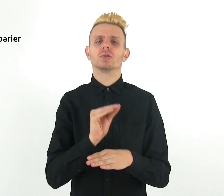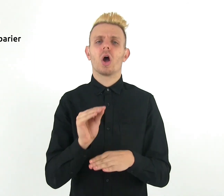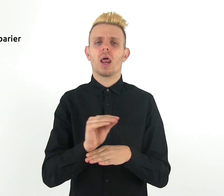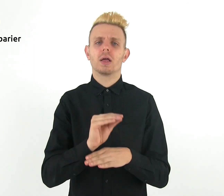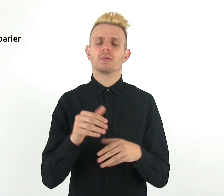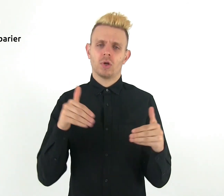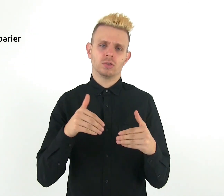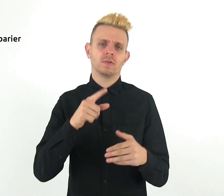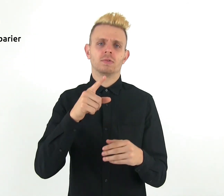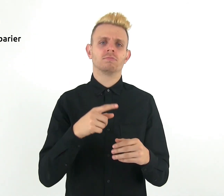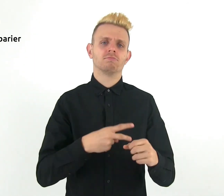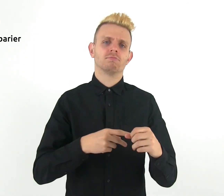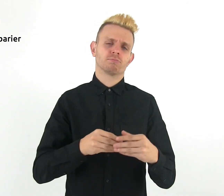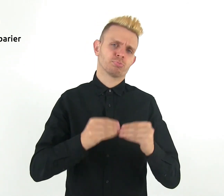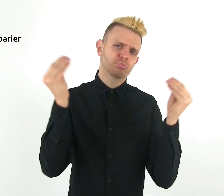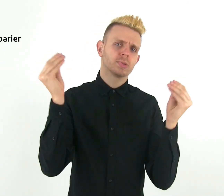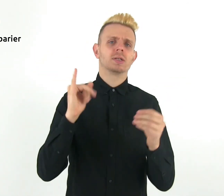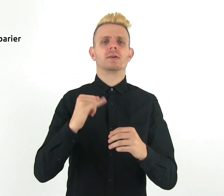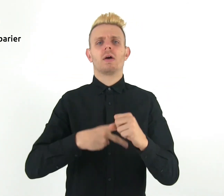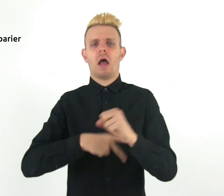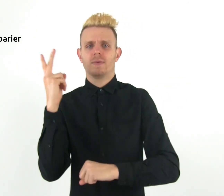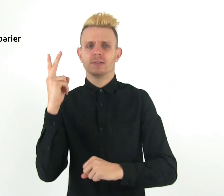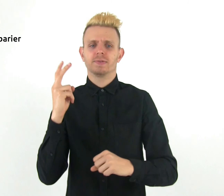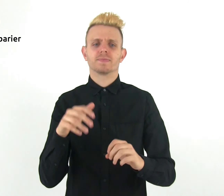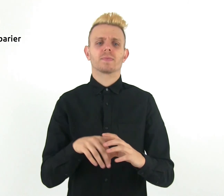szkolenia, możliwości rozwoju i awansu,